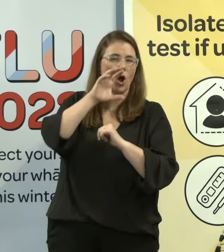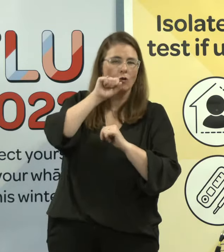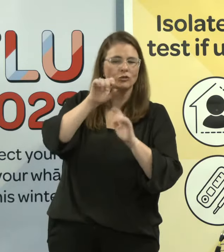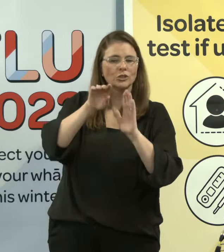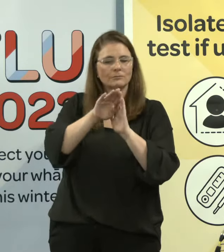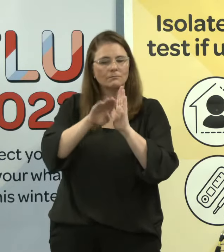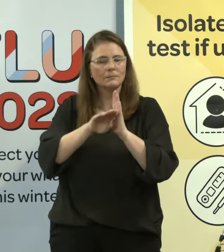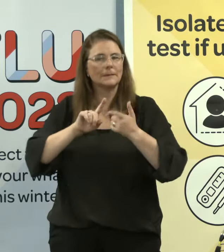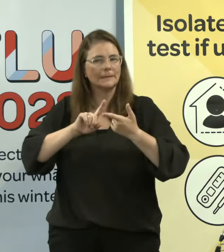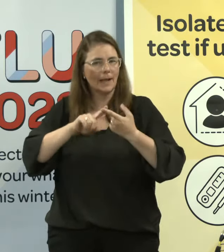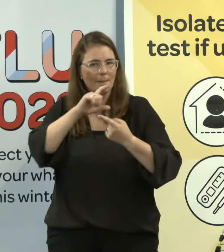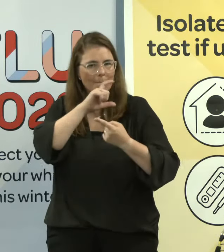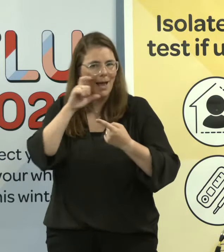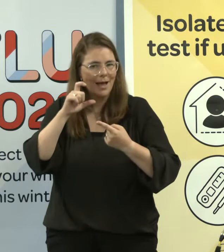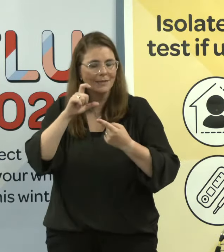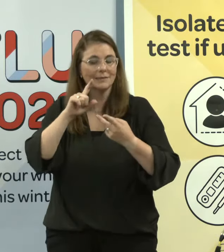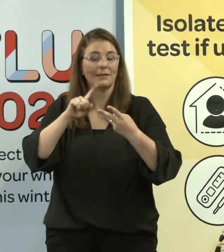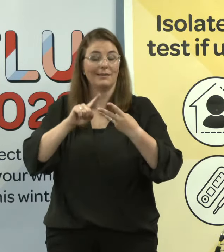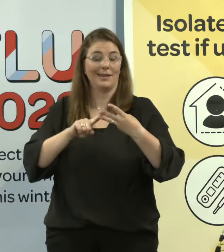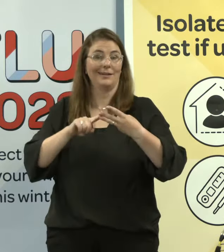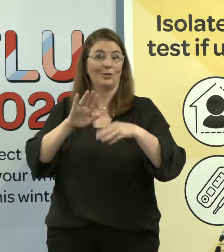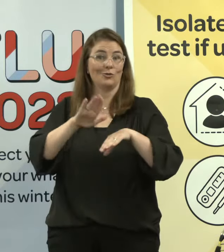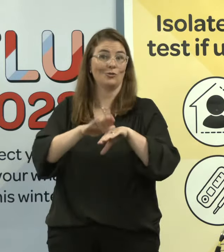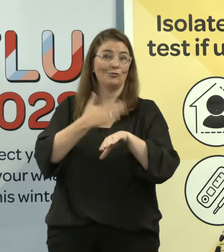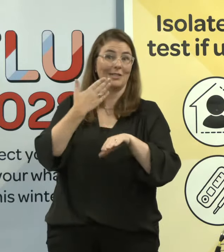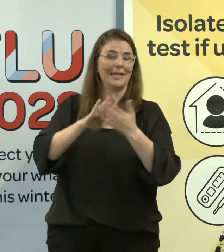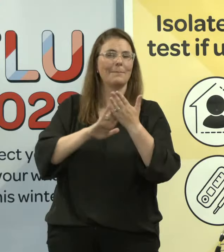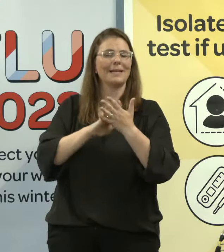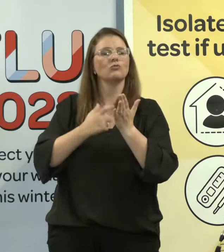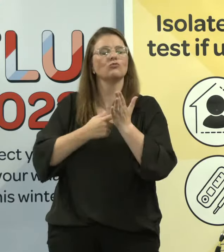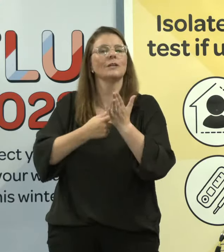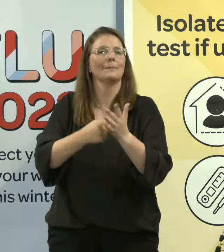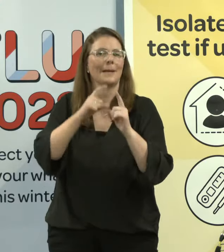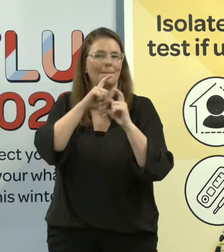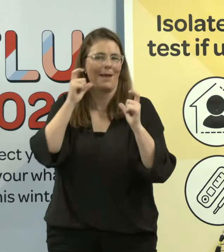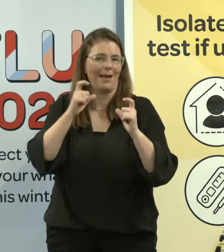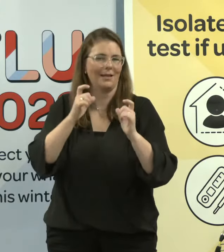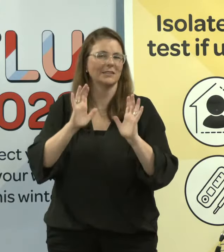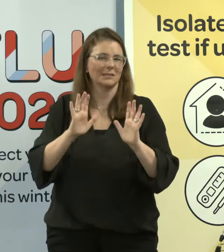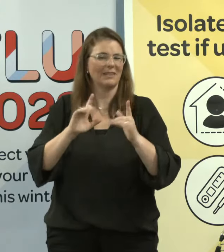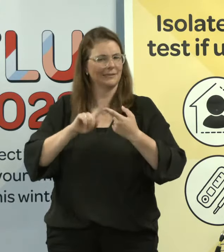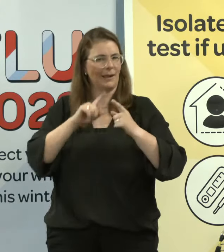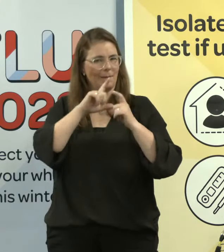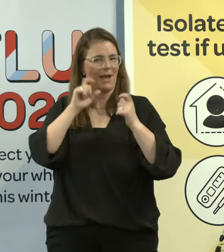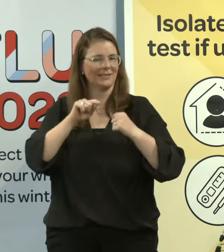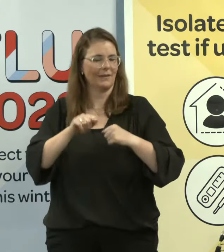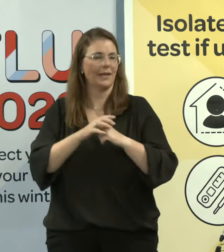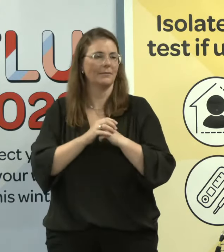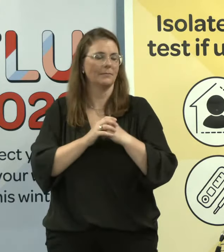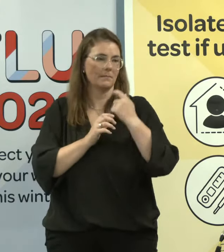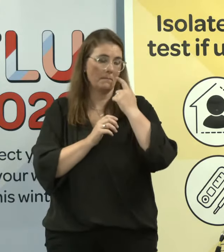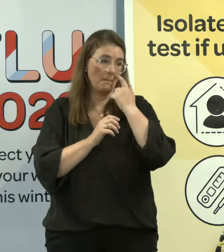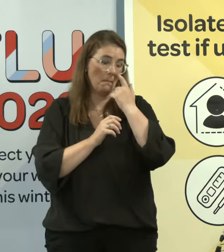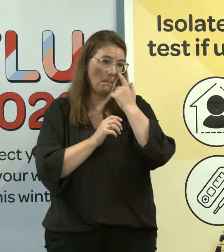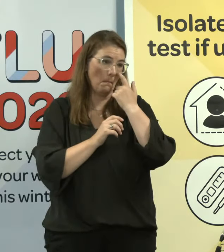ngawari koe ki raro i roto i nga